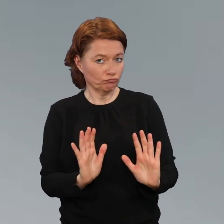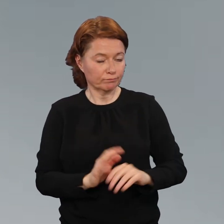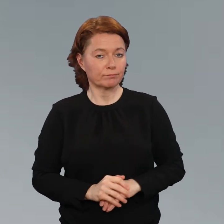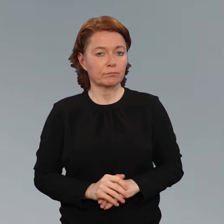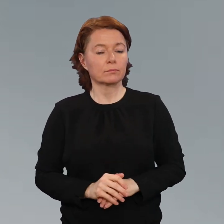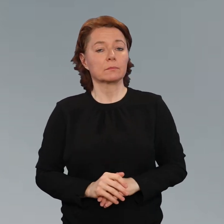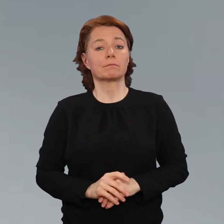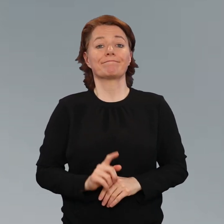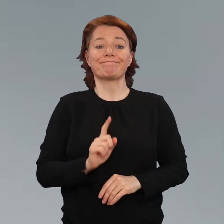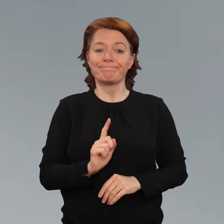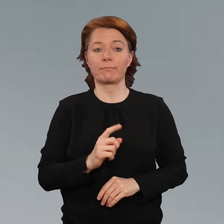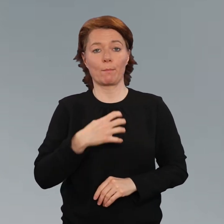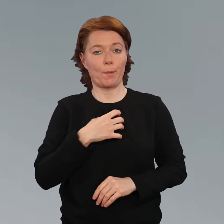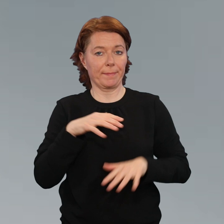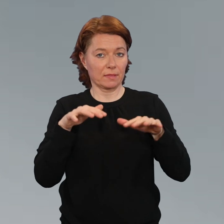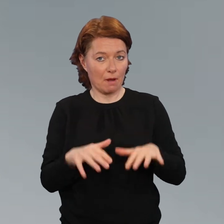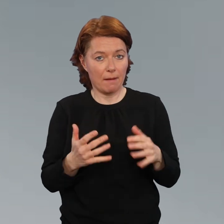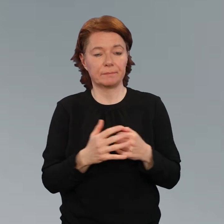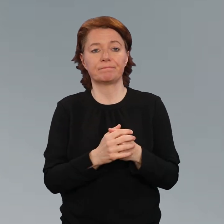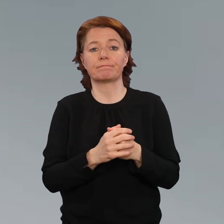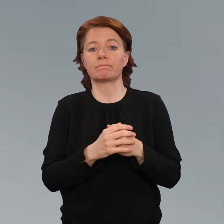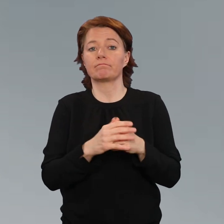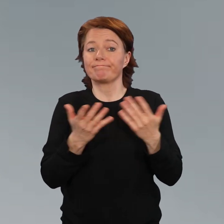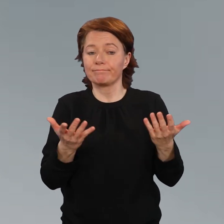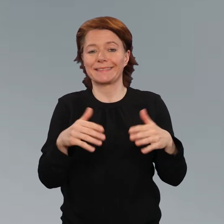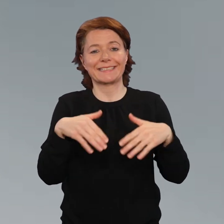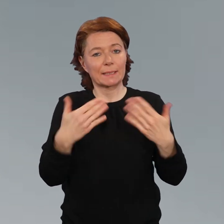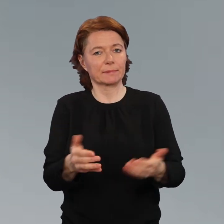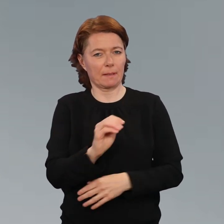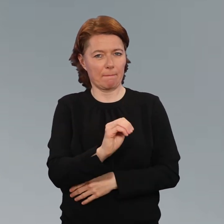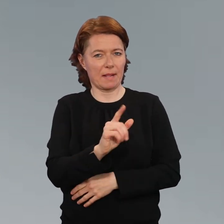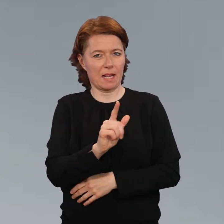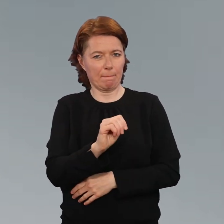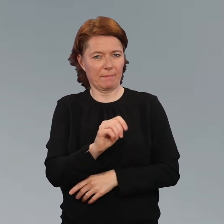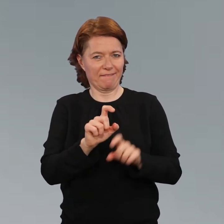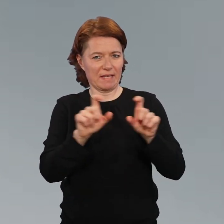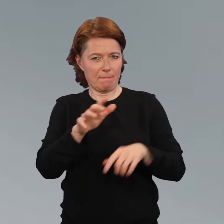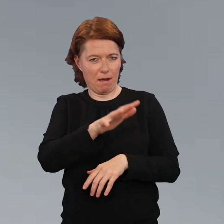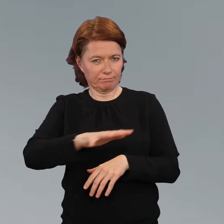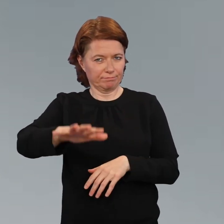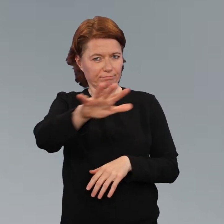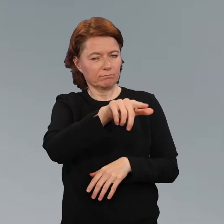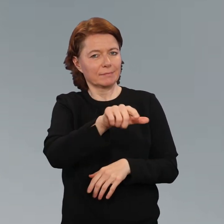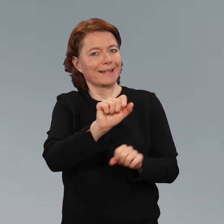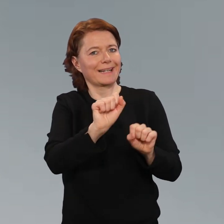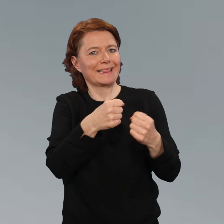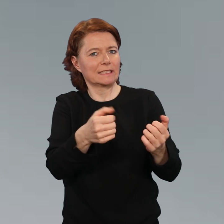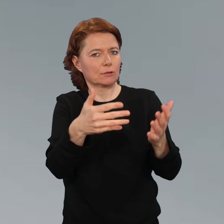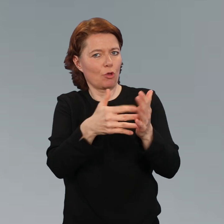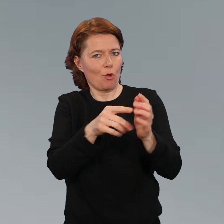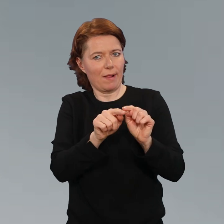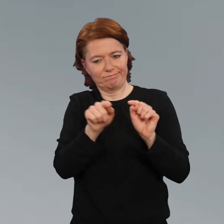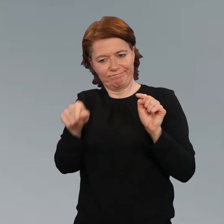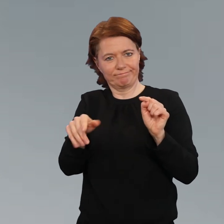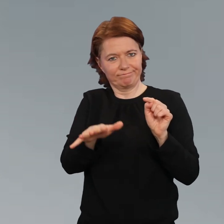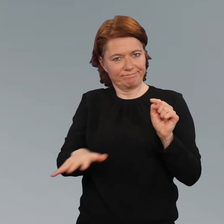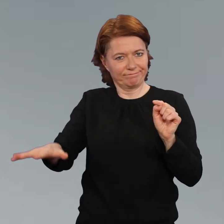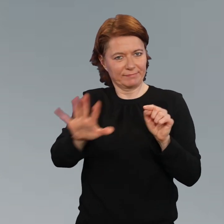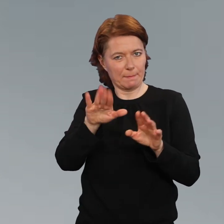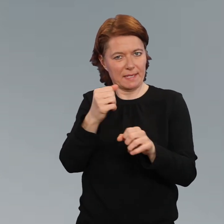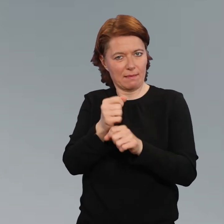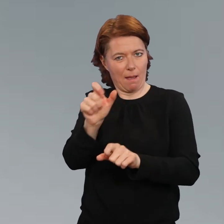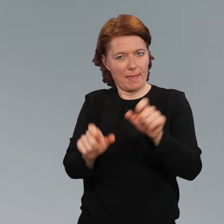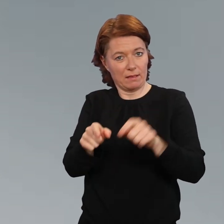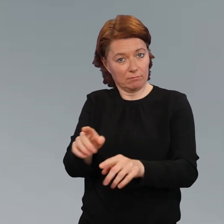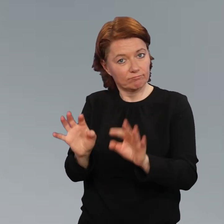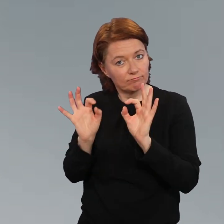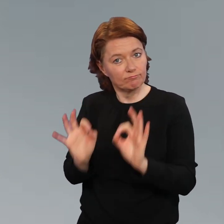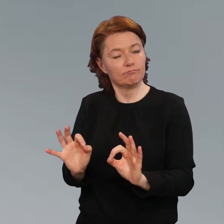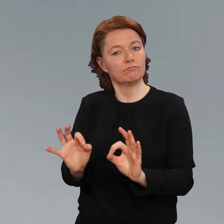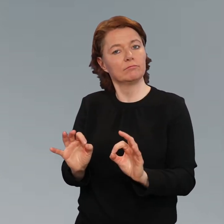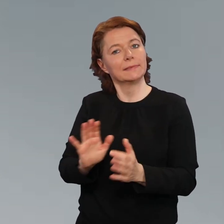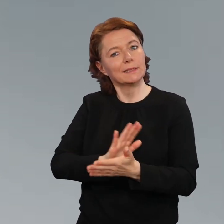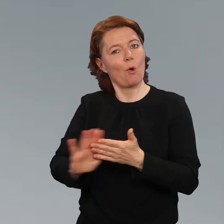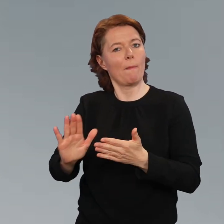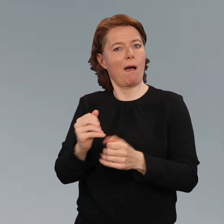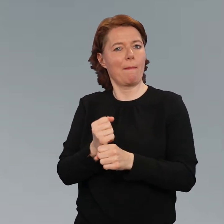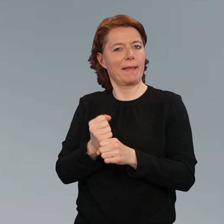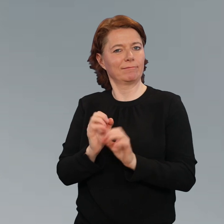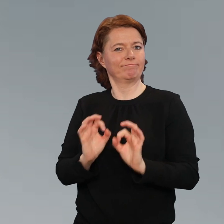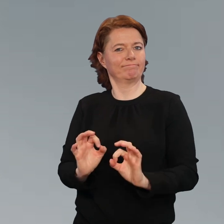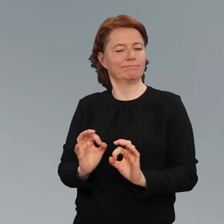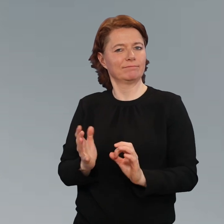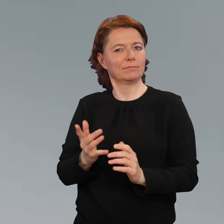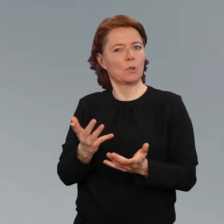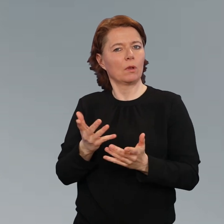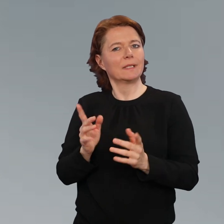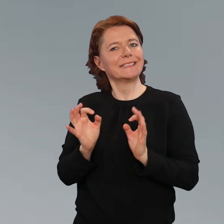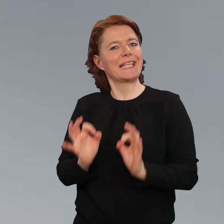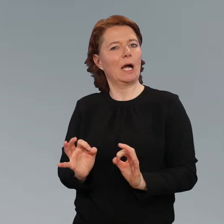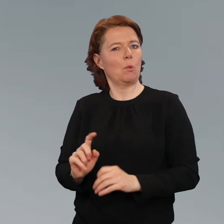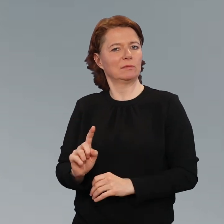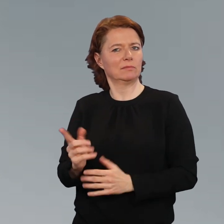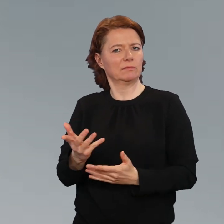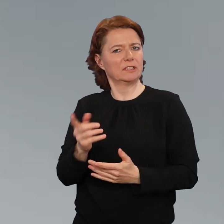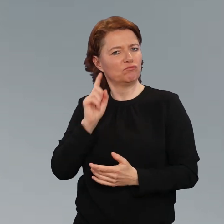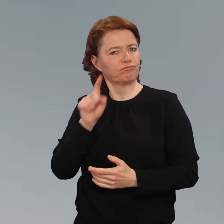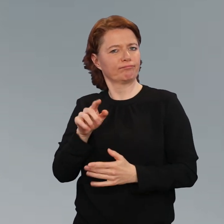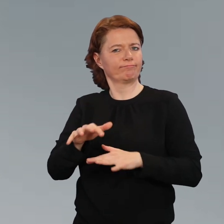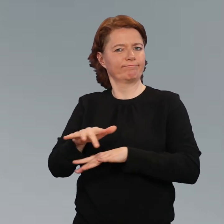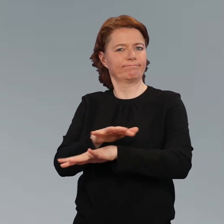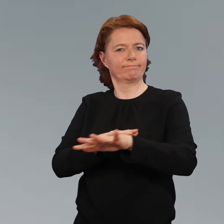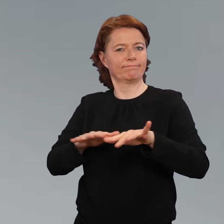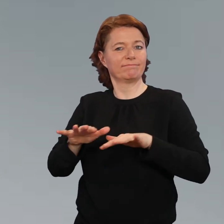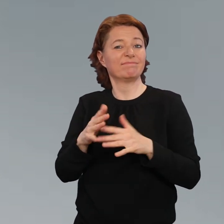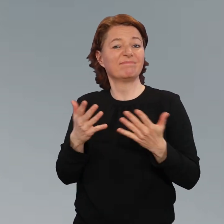Problematisch ist u.a. auch, dass manche MLM-Firmen nicht kontrollieren, ob ihre Mitarbeiter/-innen seriös arbeiten.